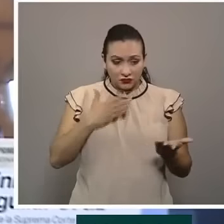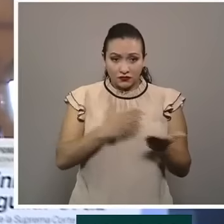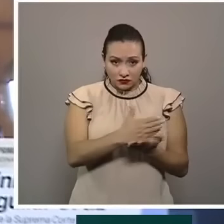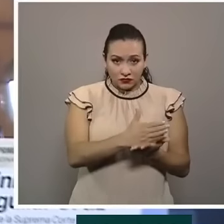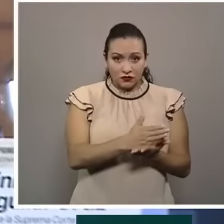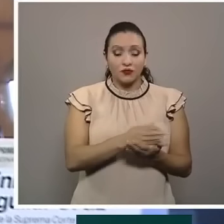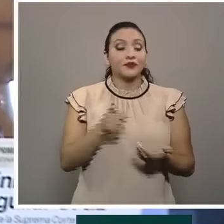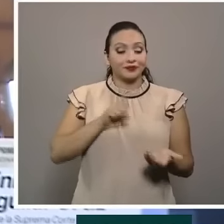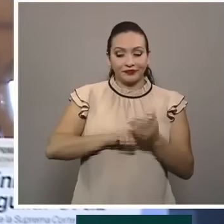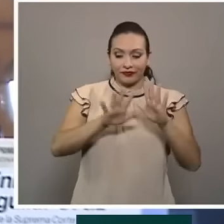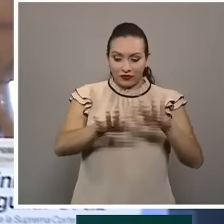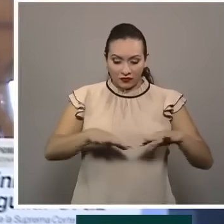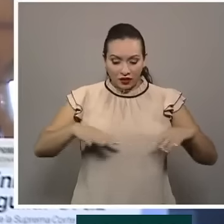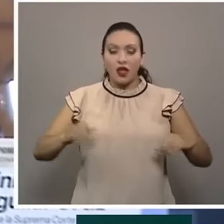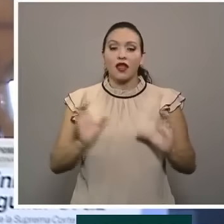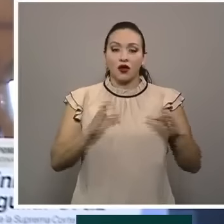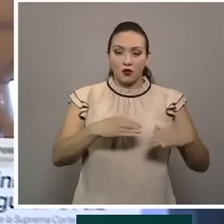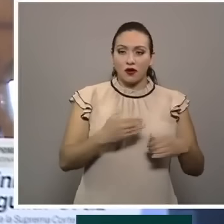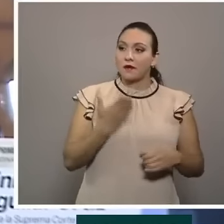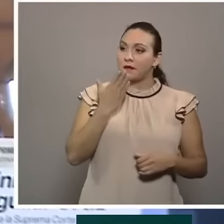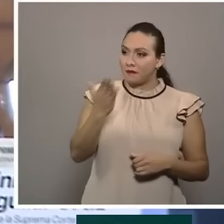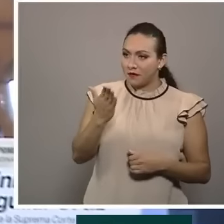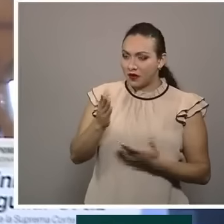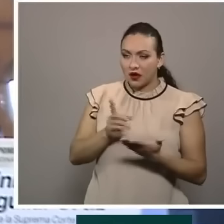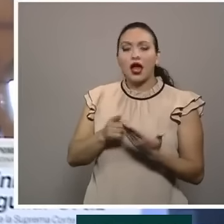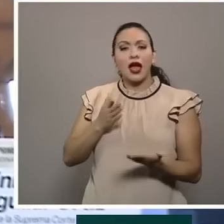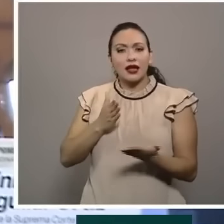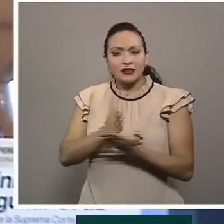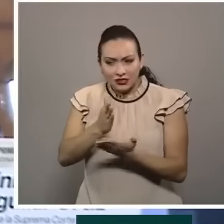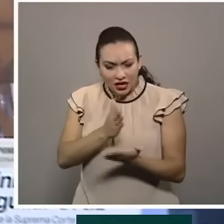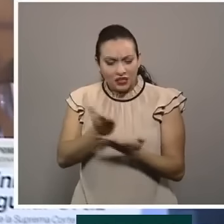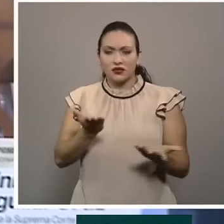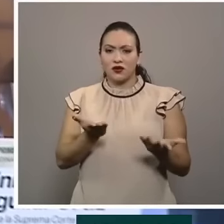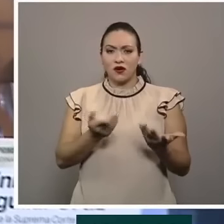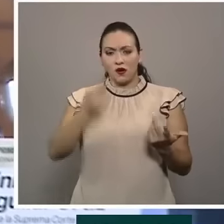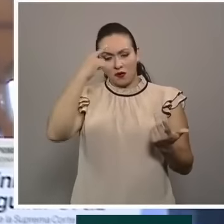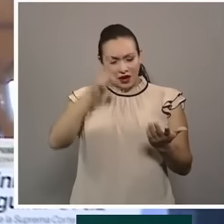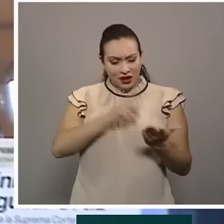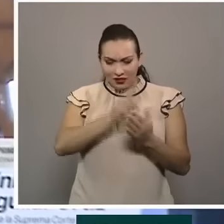reclamó el derecho a la libre determinación y autonomía y solicitó al Congreso del Estado